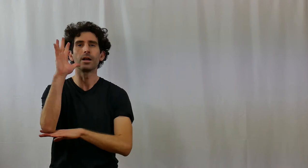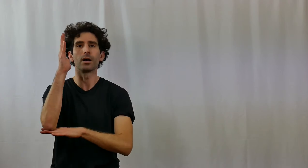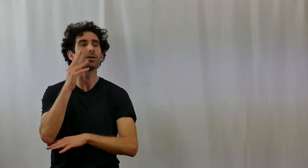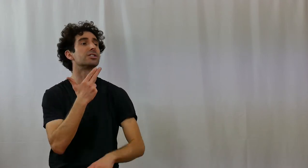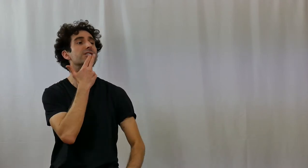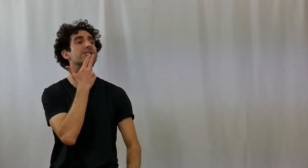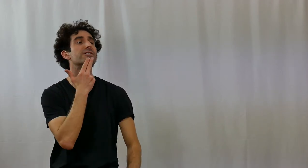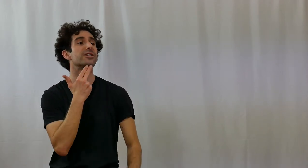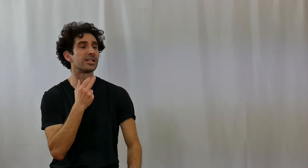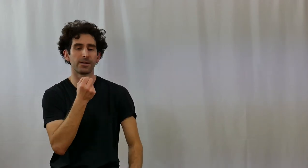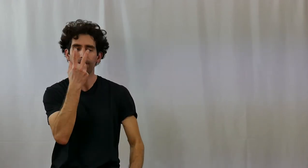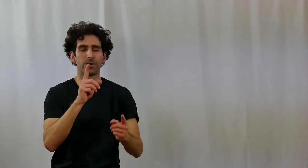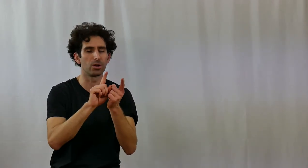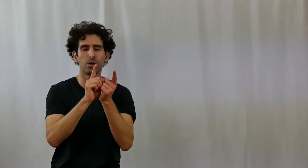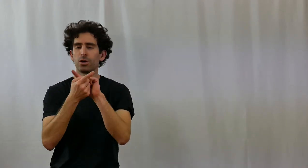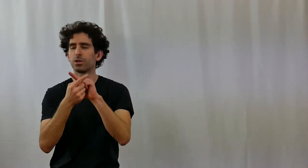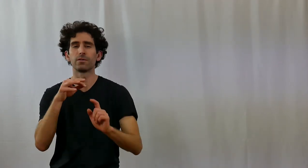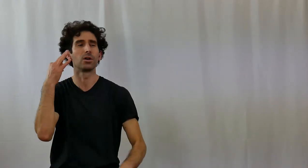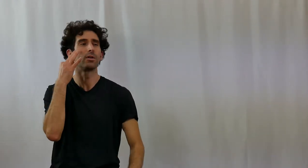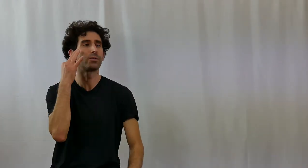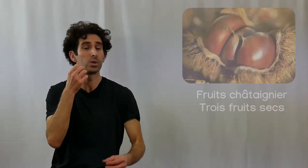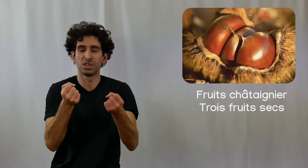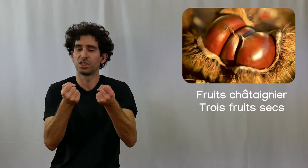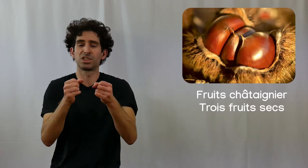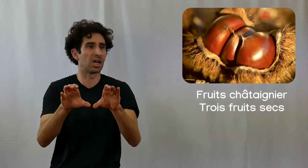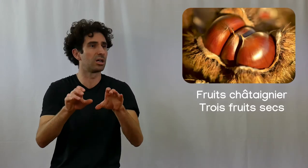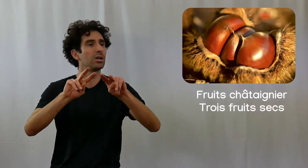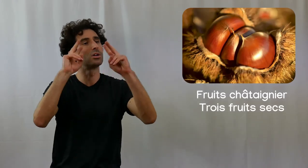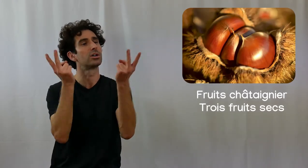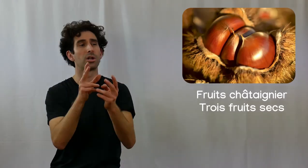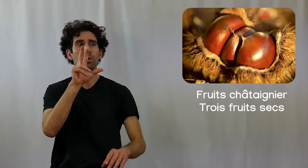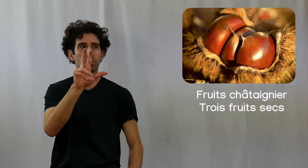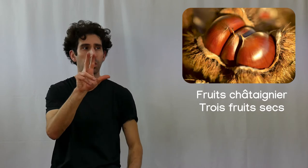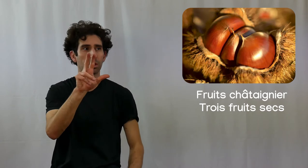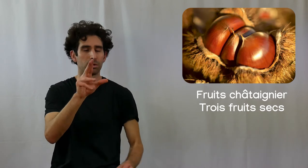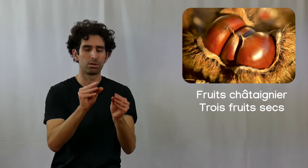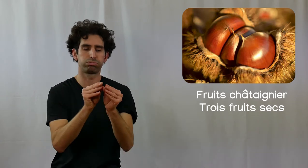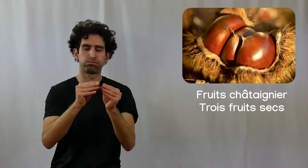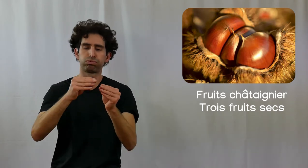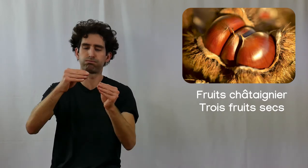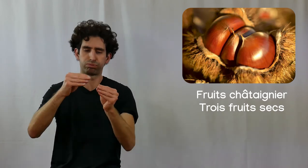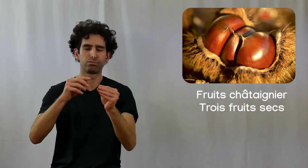Les fleurs du châtaignier deviennent des fruits secs. En général, trois fruits côte à côte.